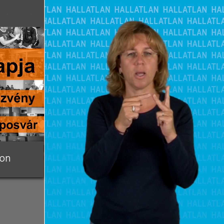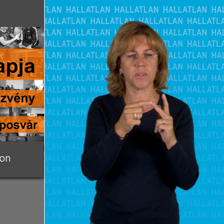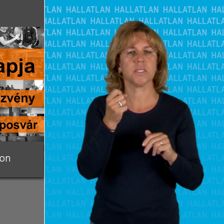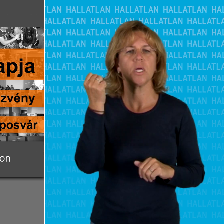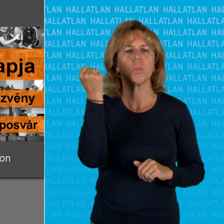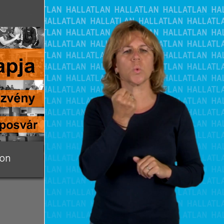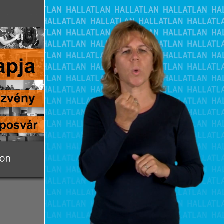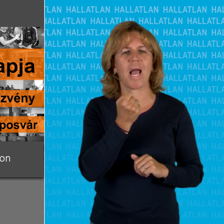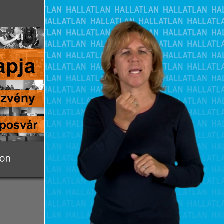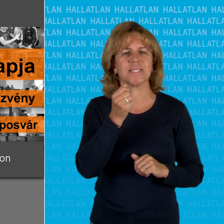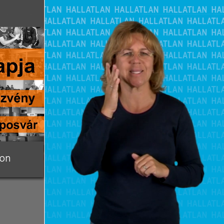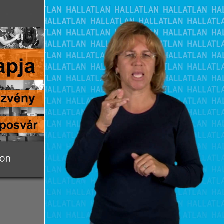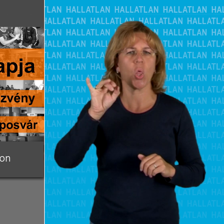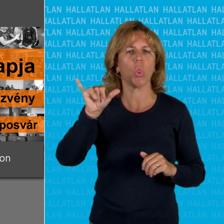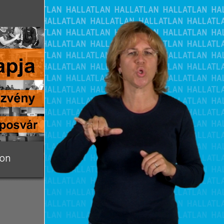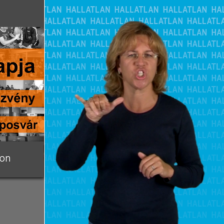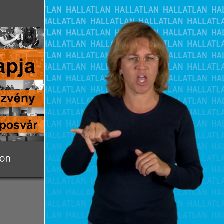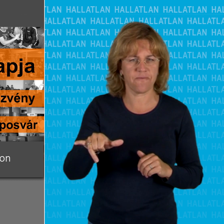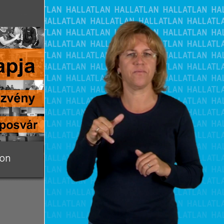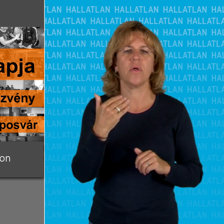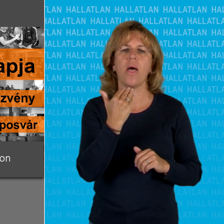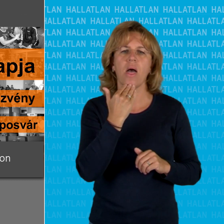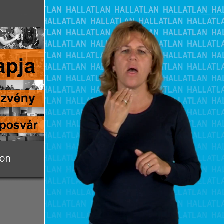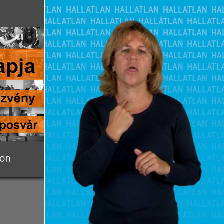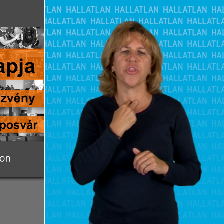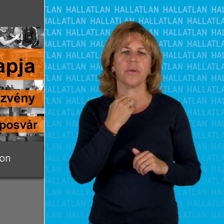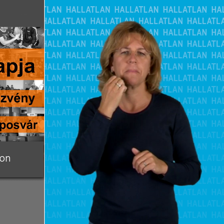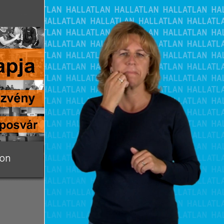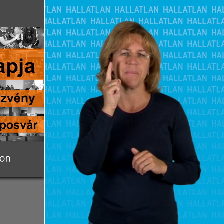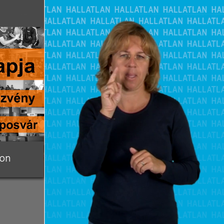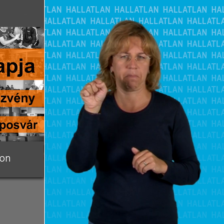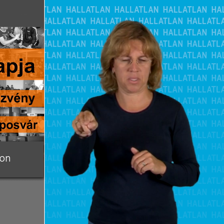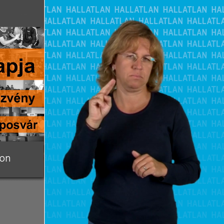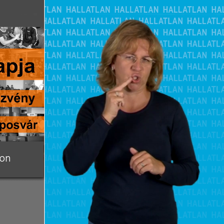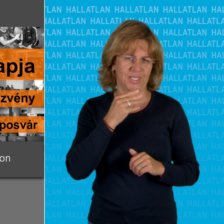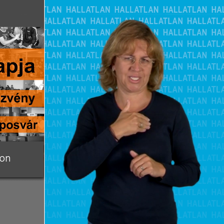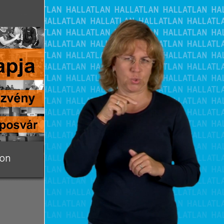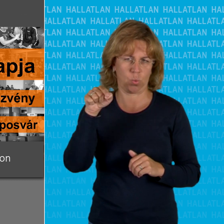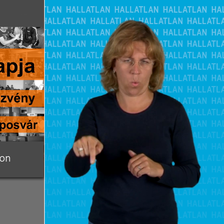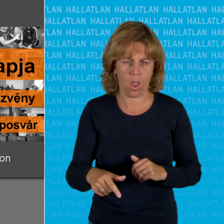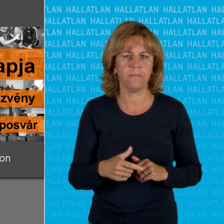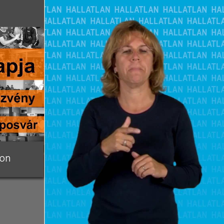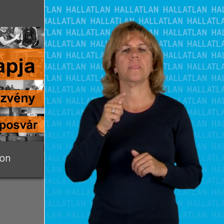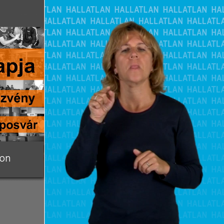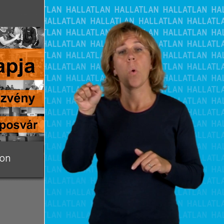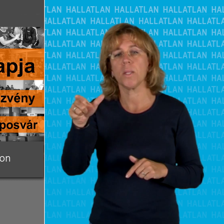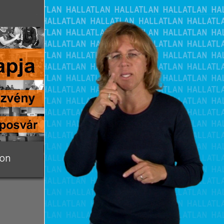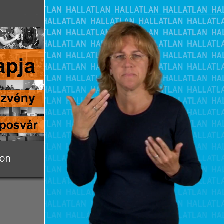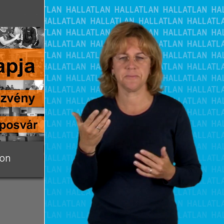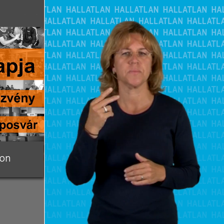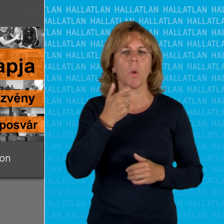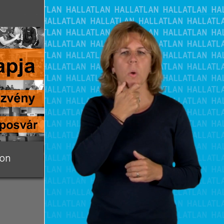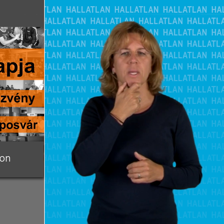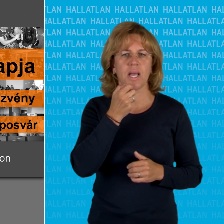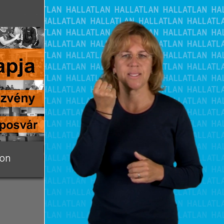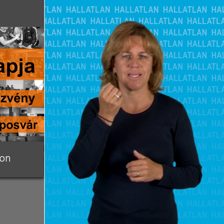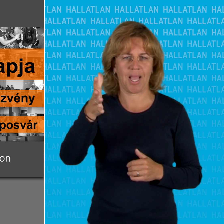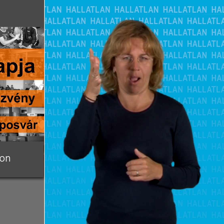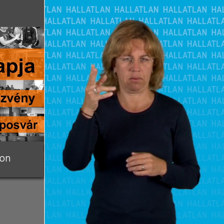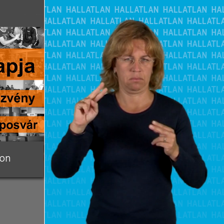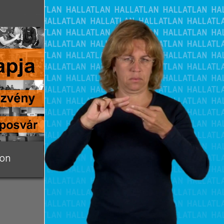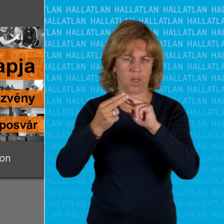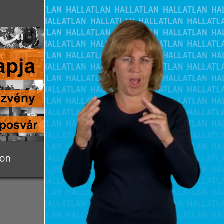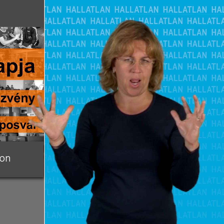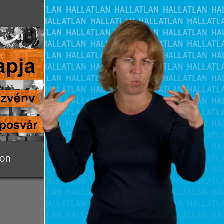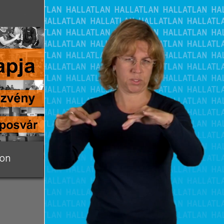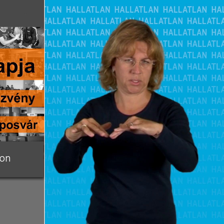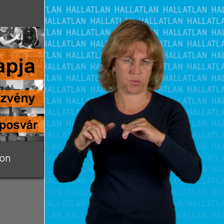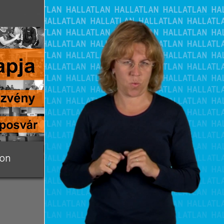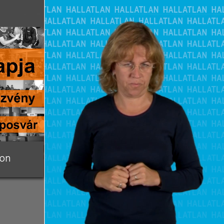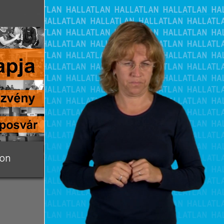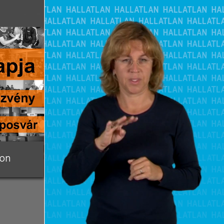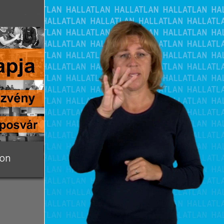3. Duráczky József EGYMI (Siketek Iskolája): Öregdiák-találkozó